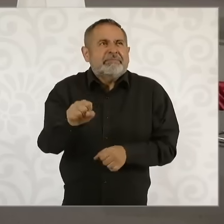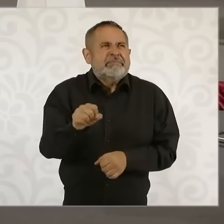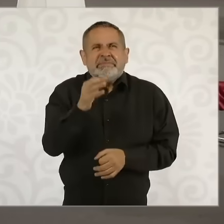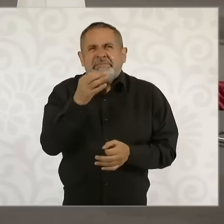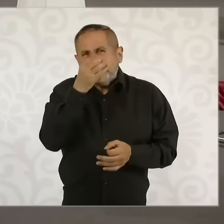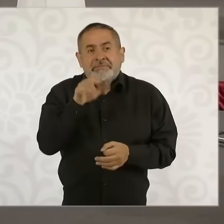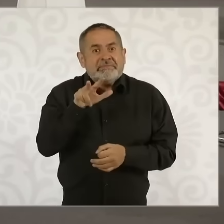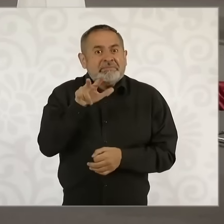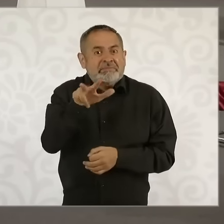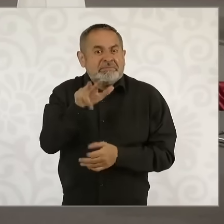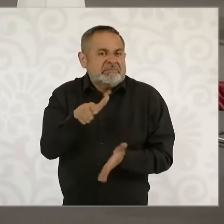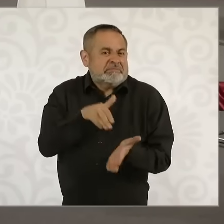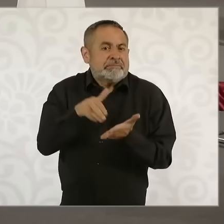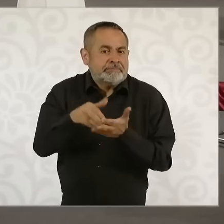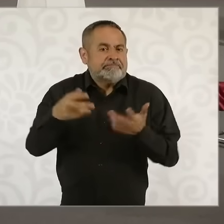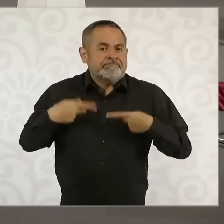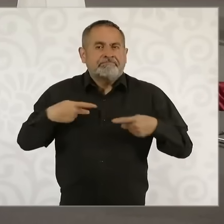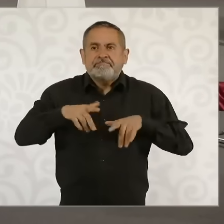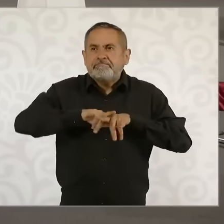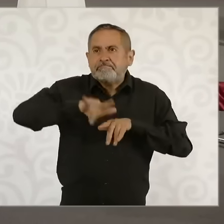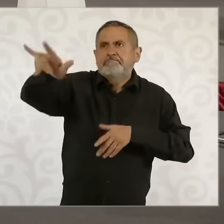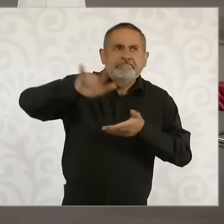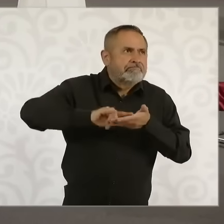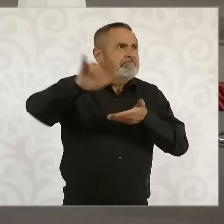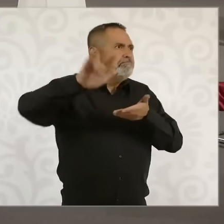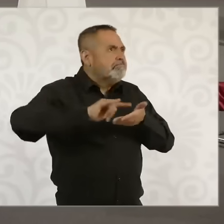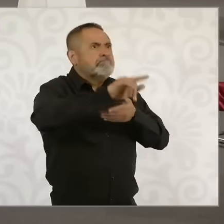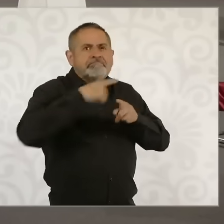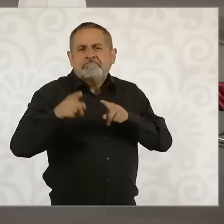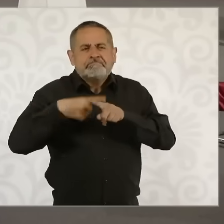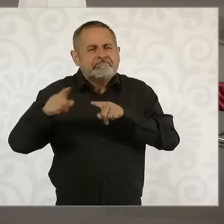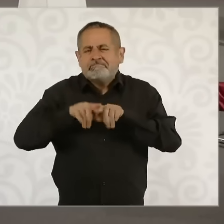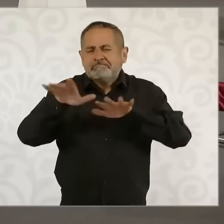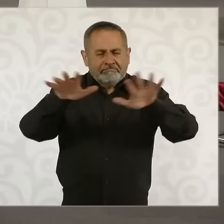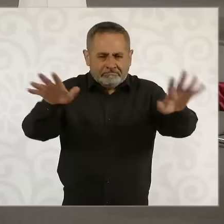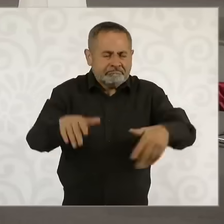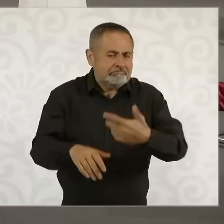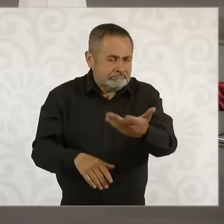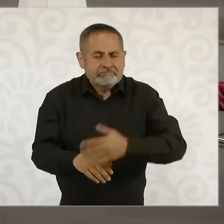que a través de nuestra base de operaciones mixtas, donde está la aviación general,